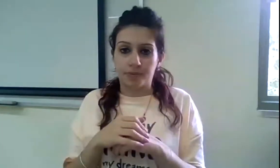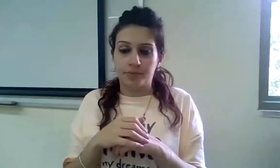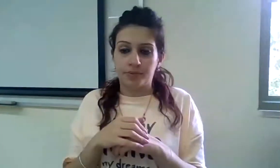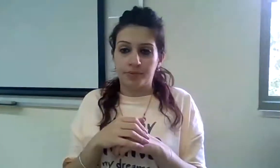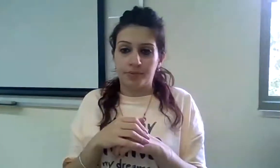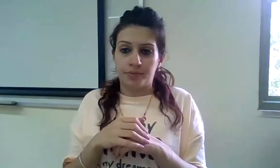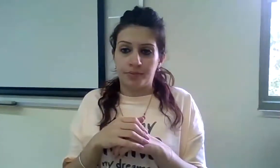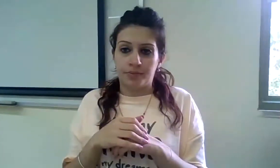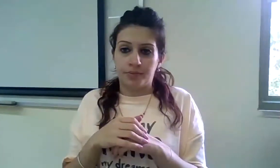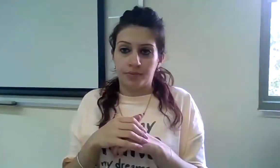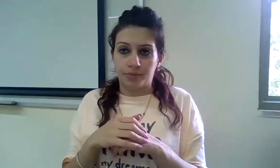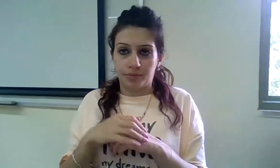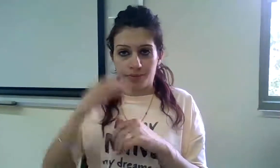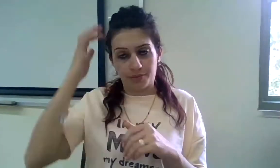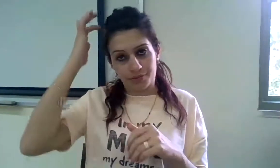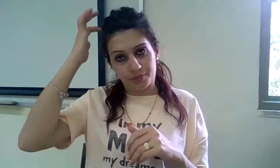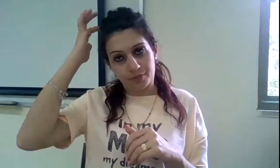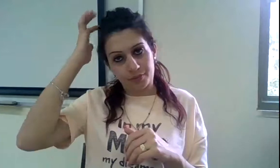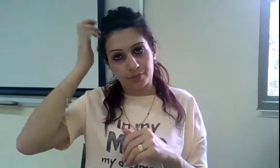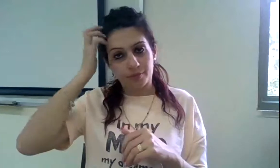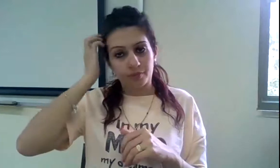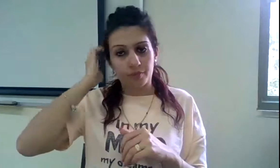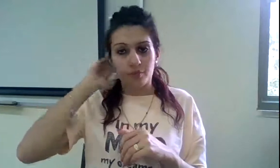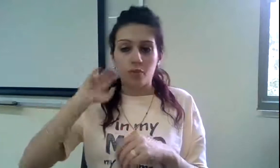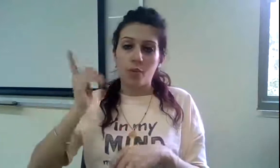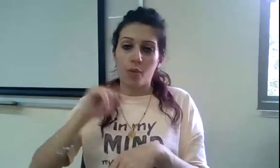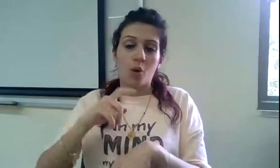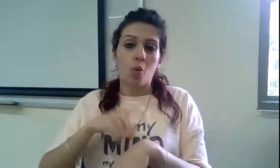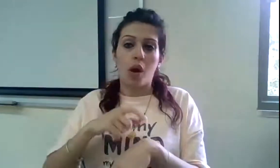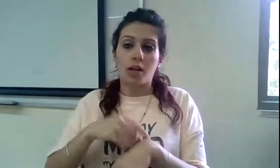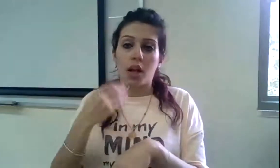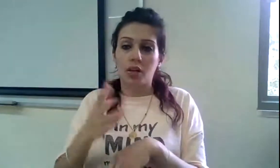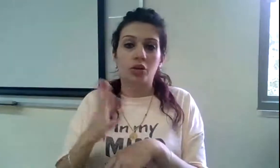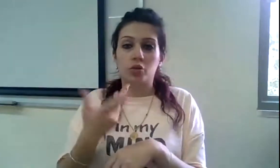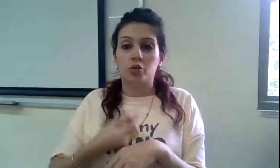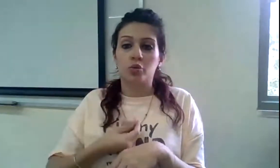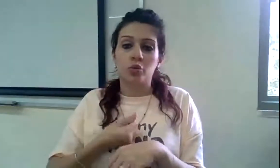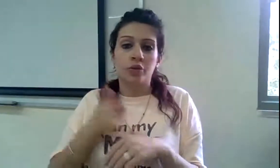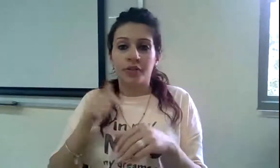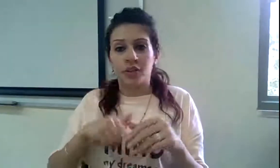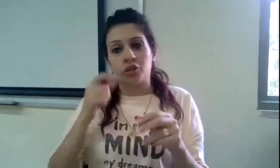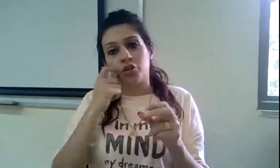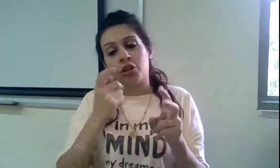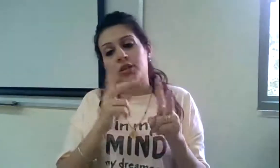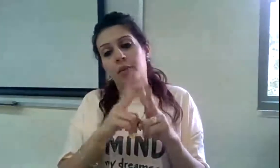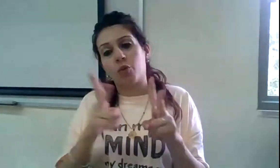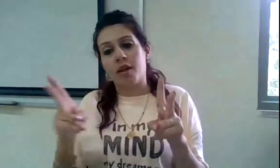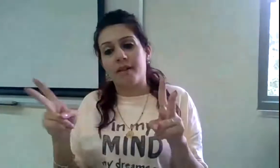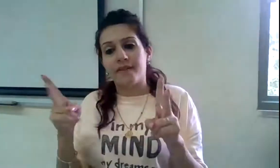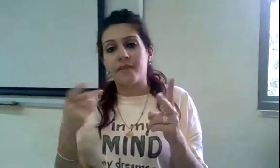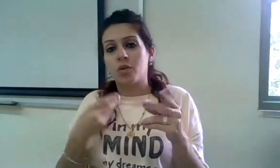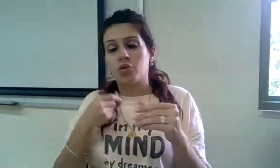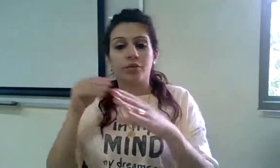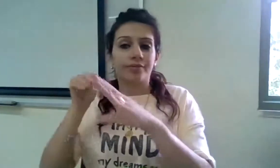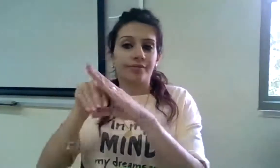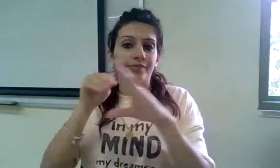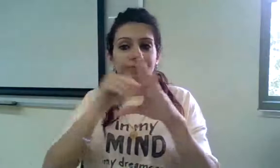وأيضا استغلال الفرصة من اجل ربط الأشخاص من الأماكن والمنظمات المختلفة